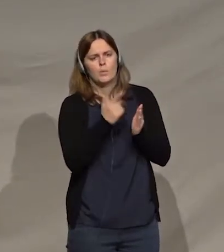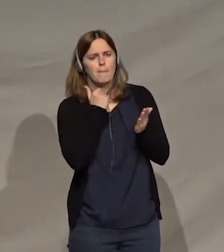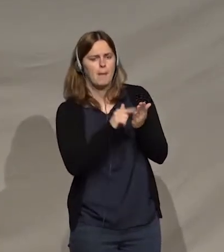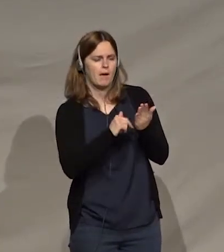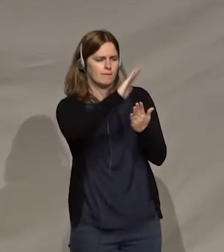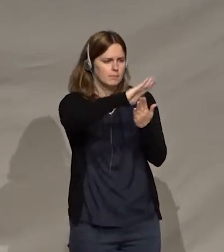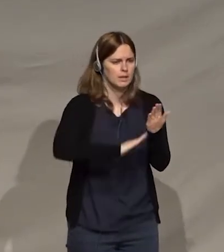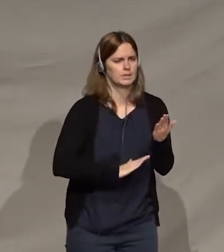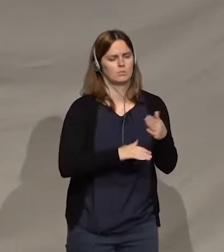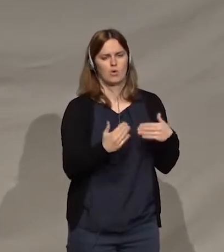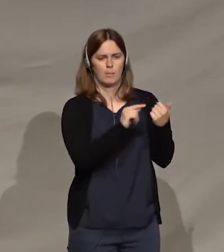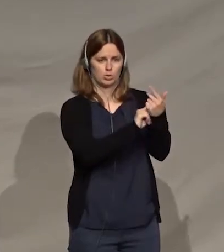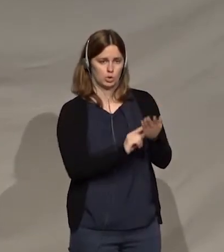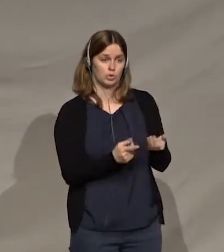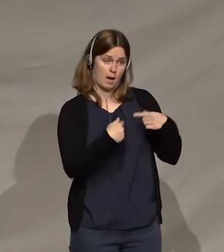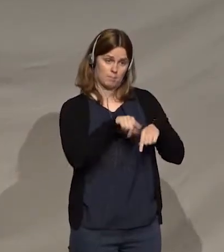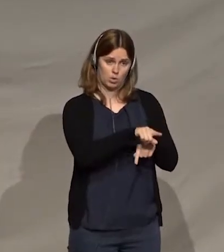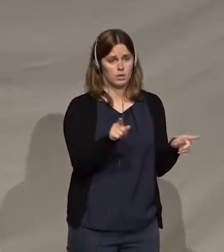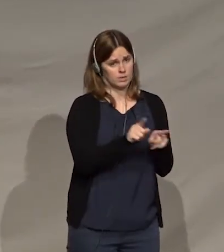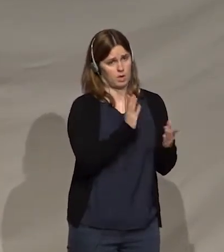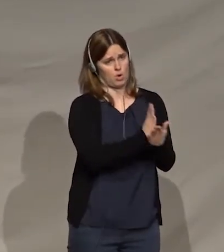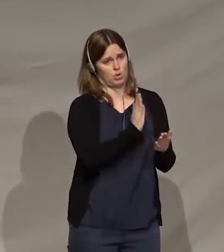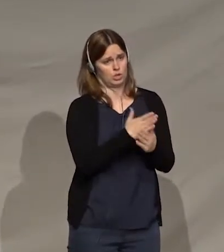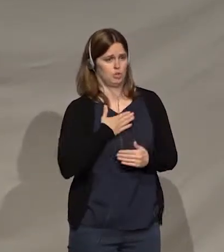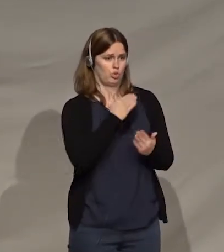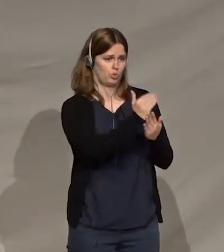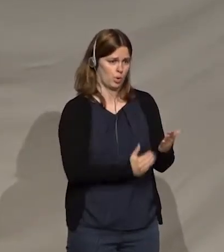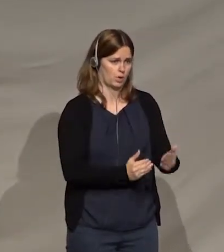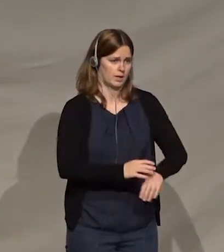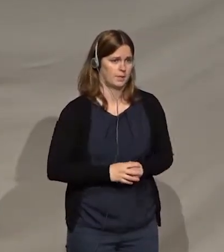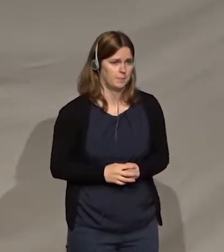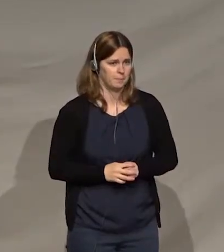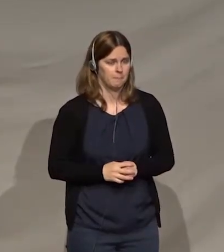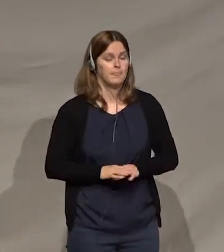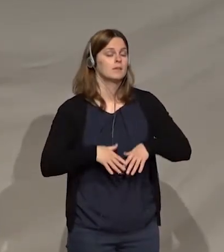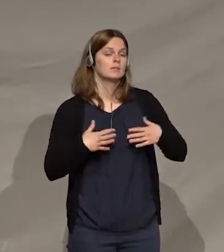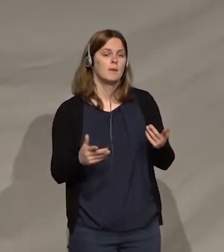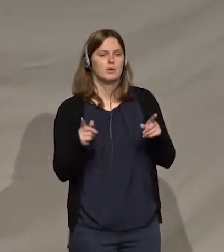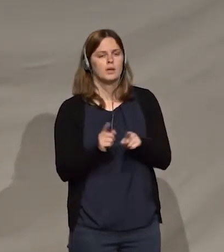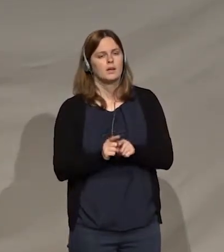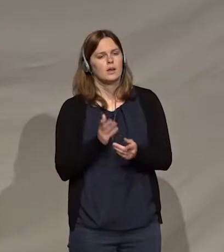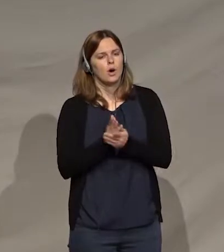kteří potřebují pomoc při čtení, atd. Takže naše služba má spoustu různých uživatelů. Pokud si chcete RoboBraille vyzkoušet,